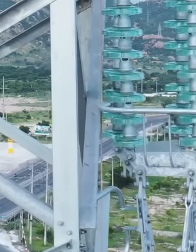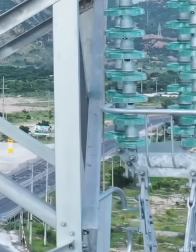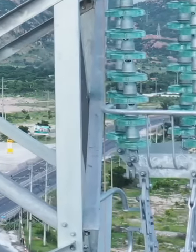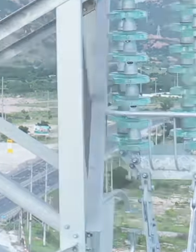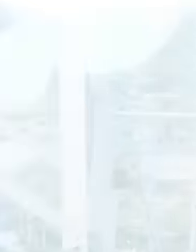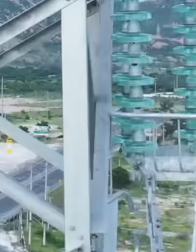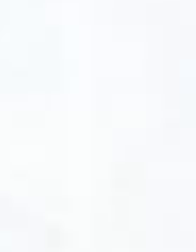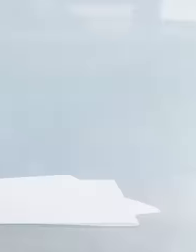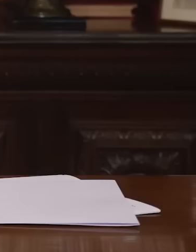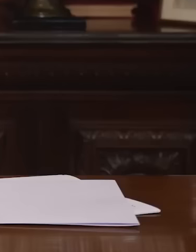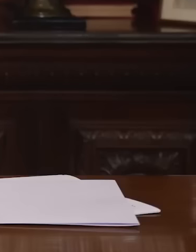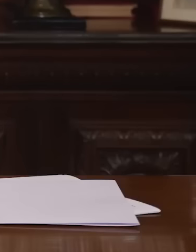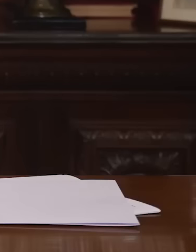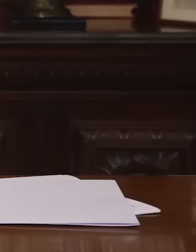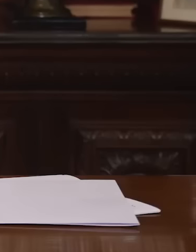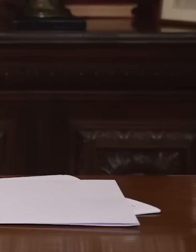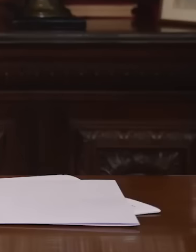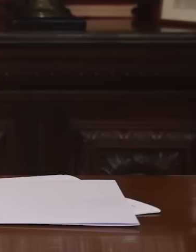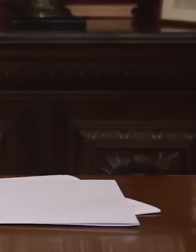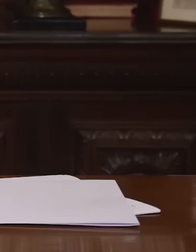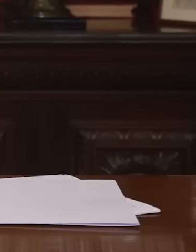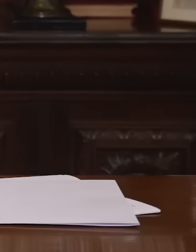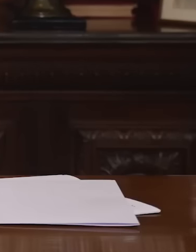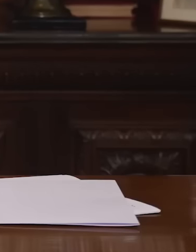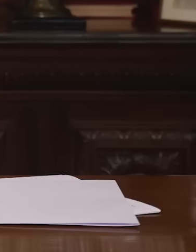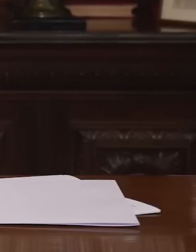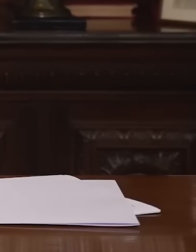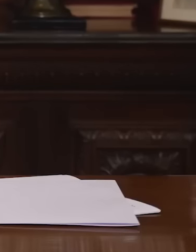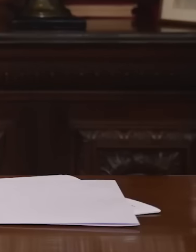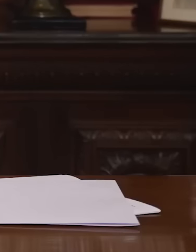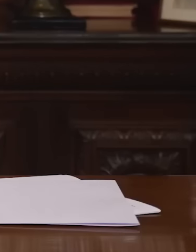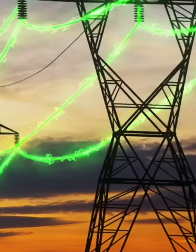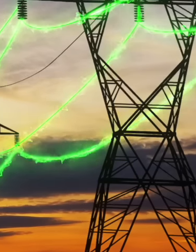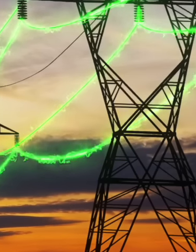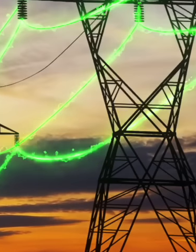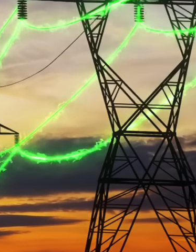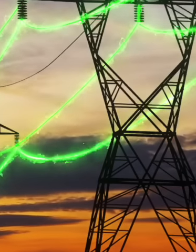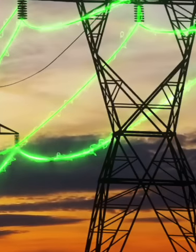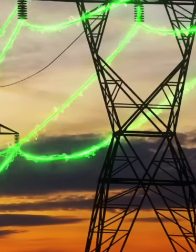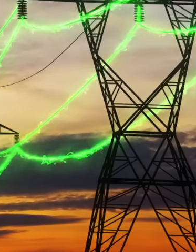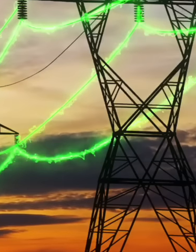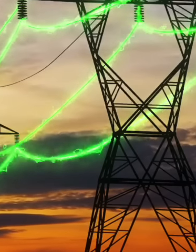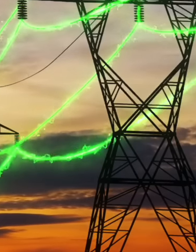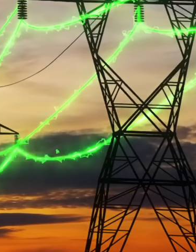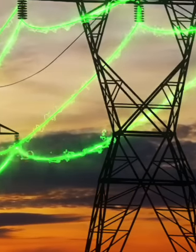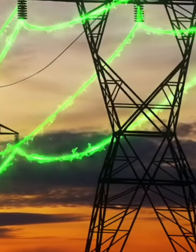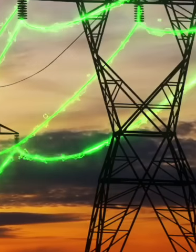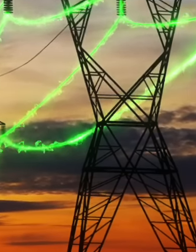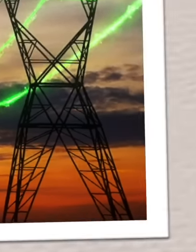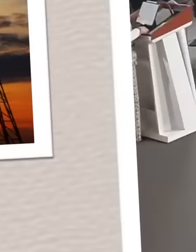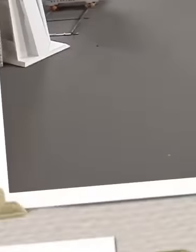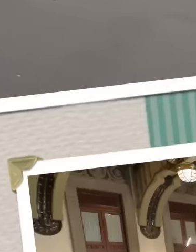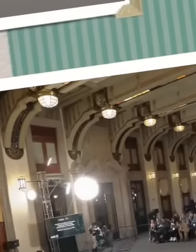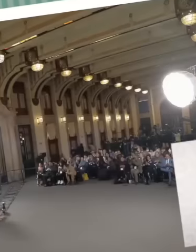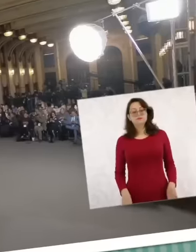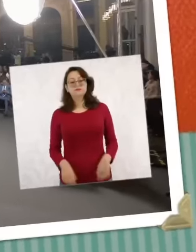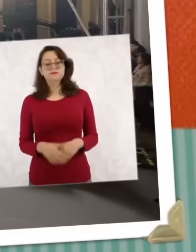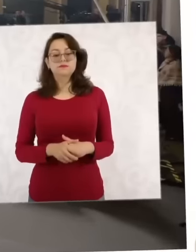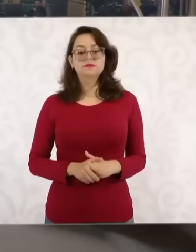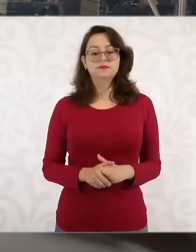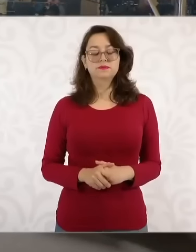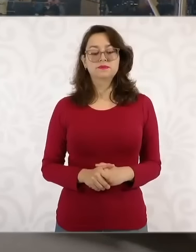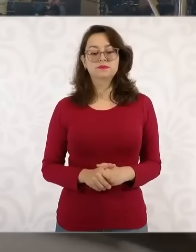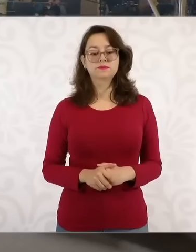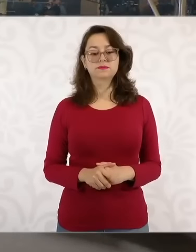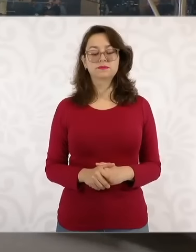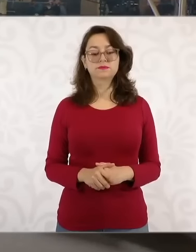vemos claramente que el gobierno mexicano está trabajando arduamente y siempre para el pueblo.